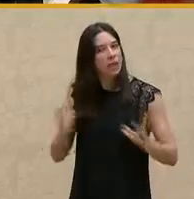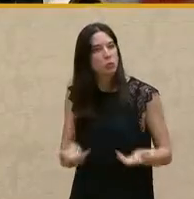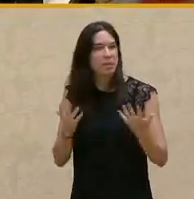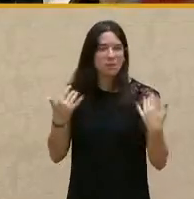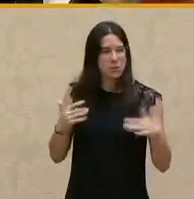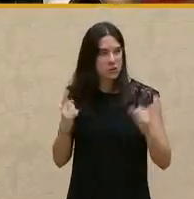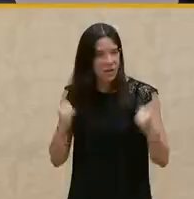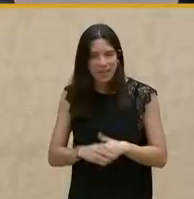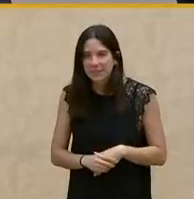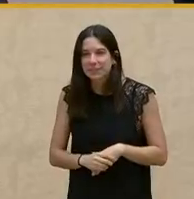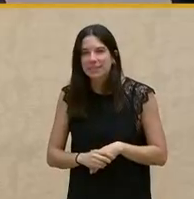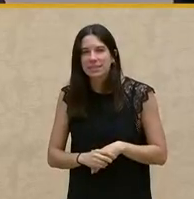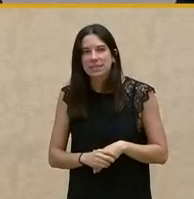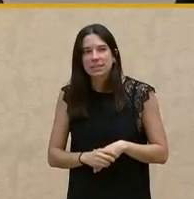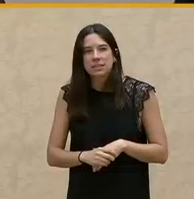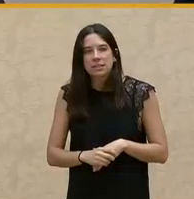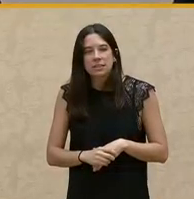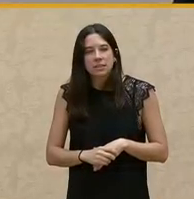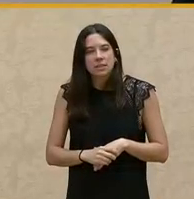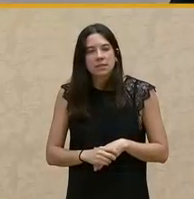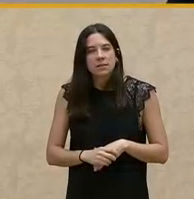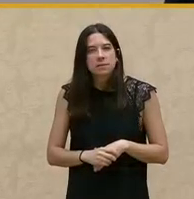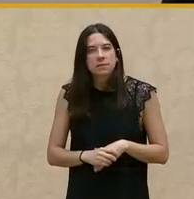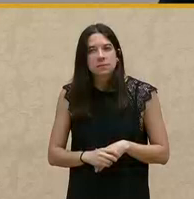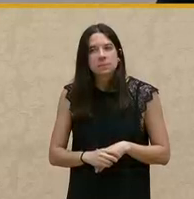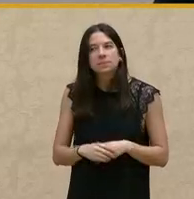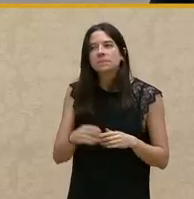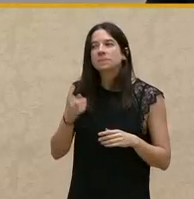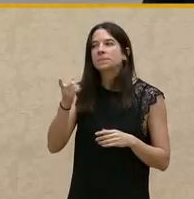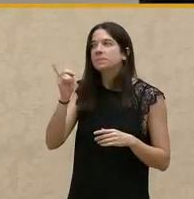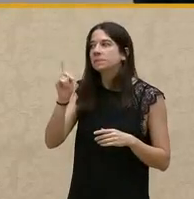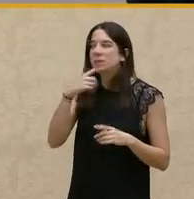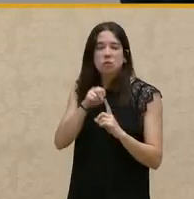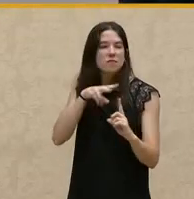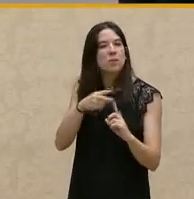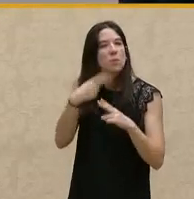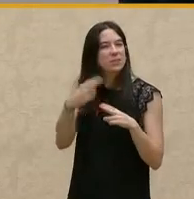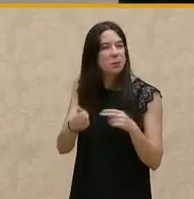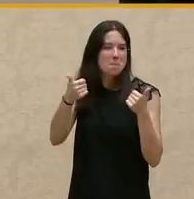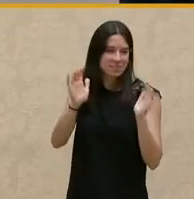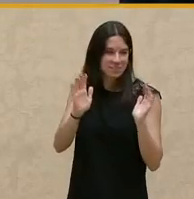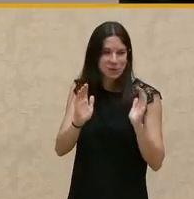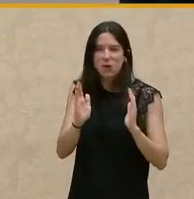agradecido por este enfoque más político Dinamarca en esta parte de la jornada.